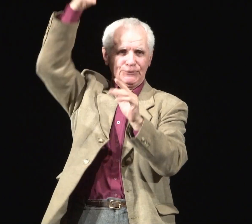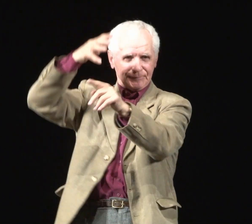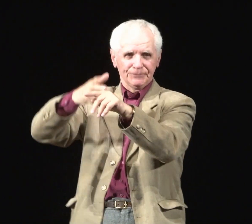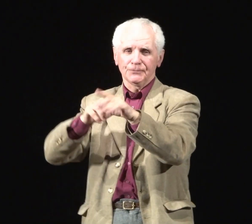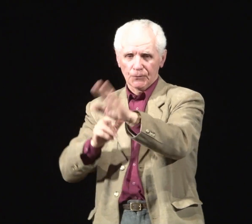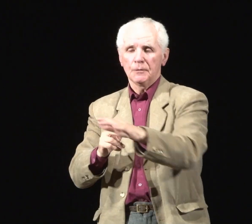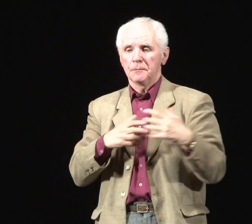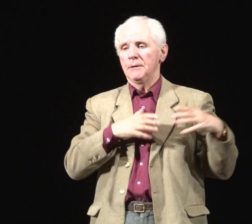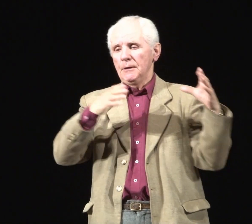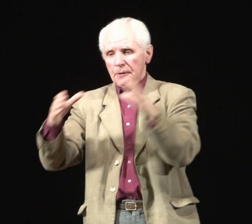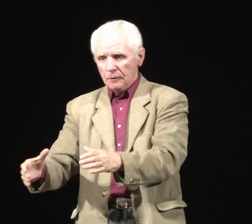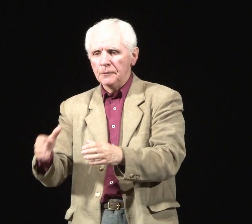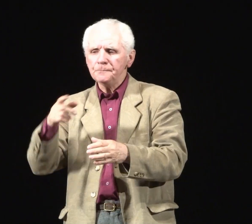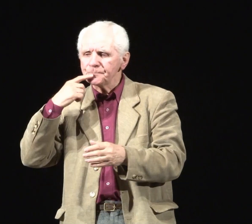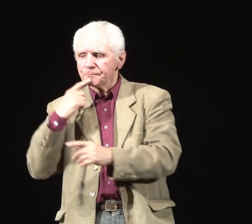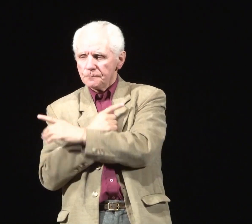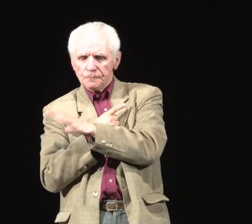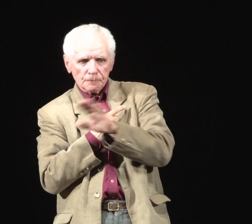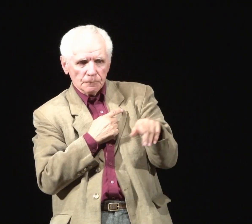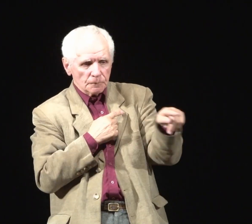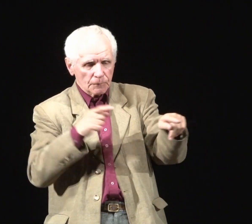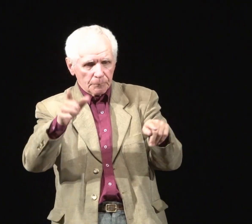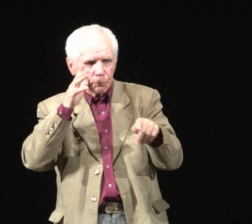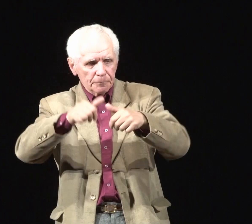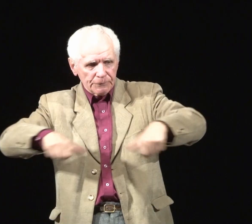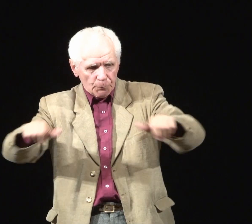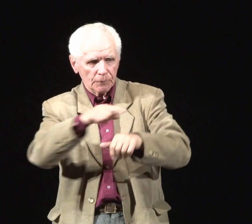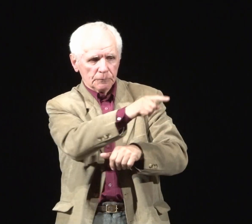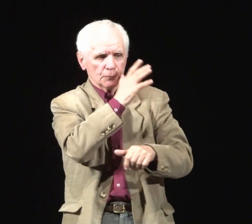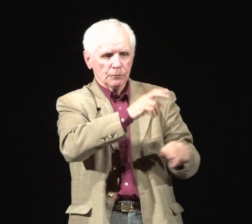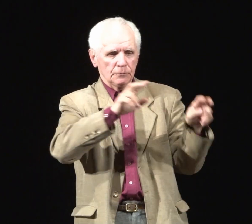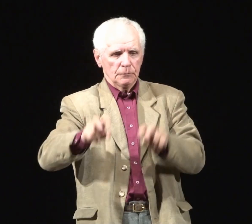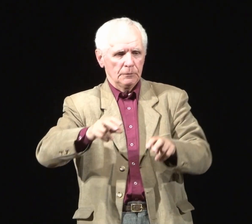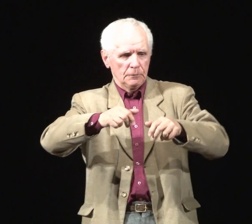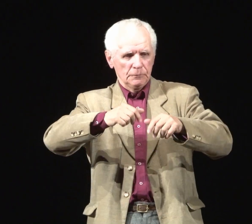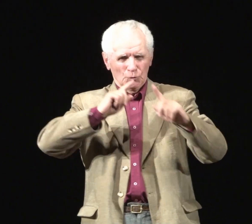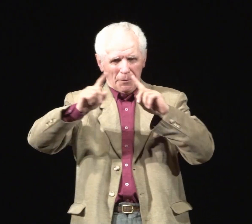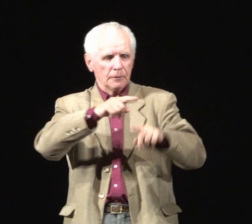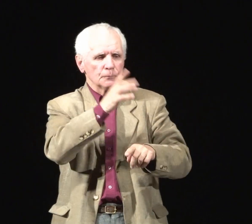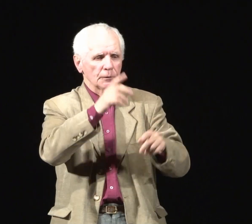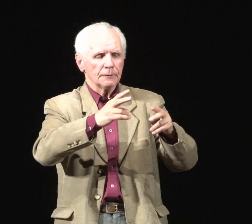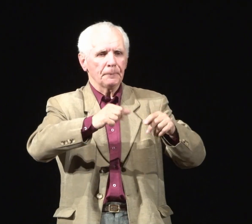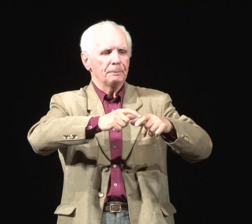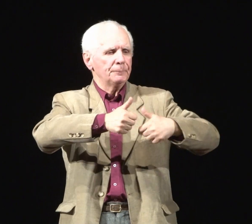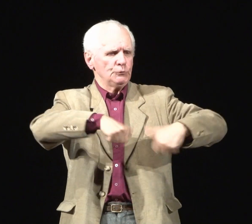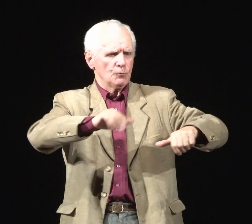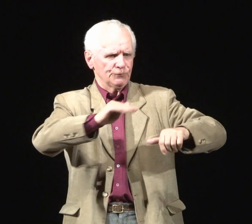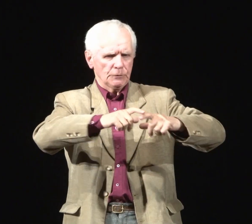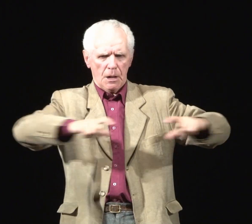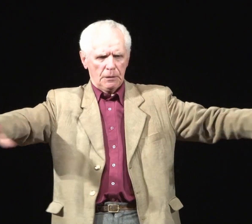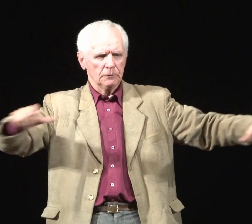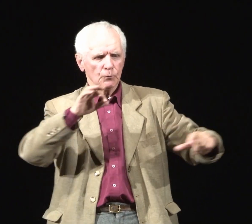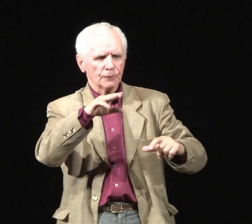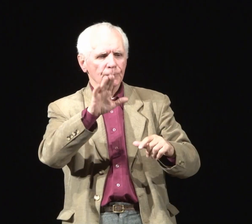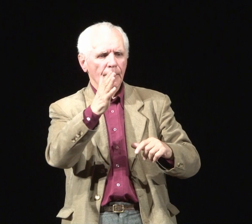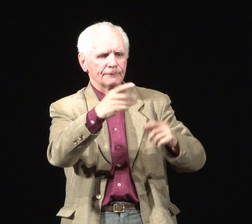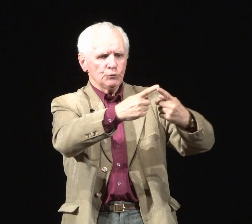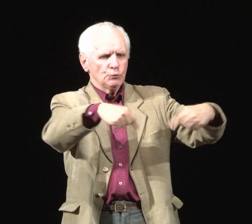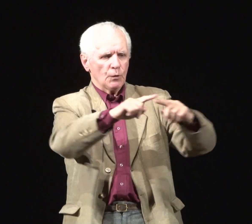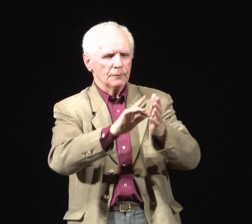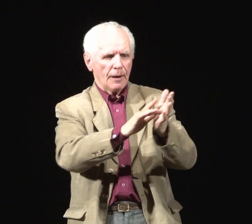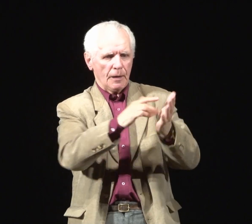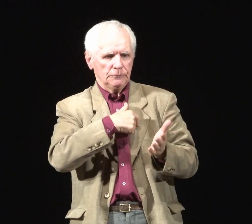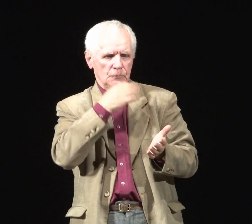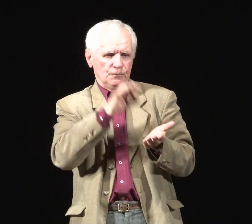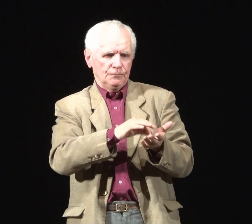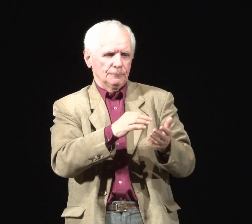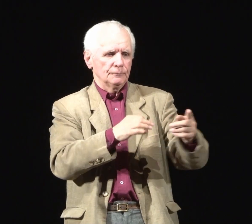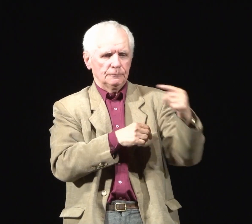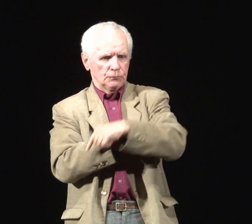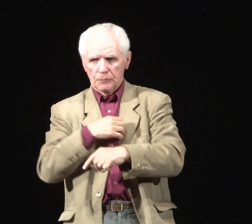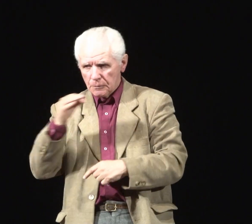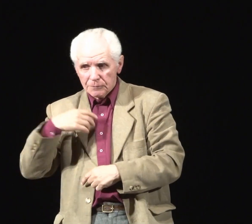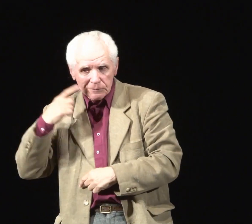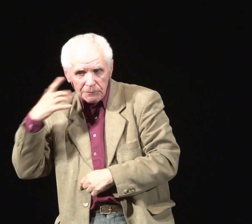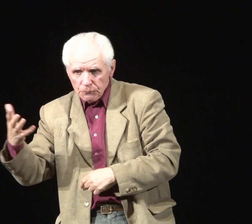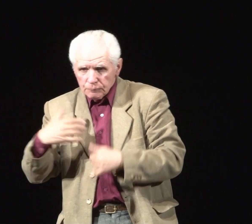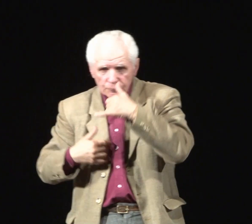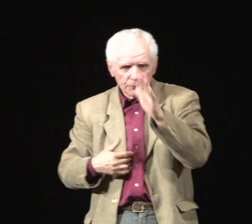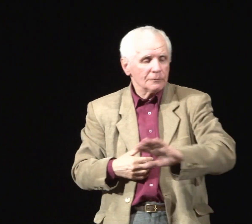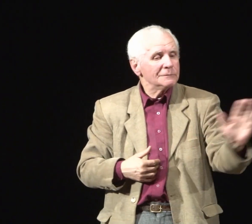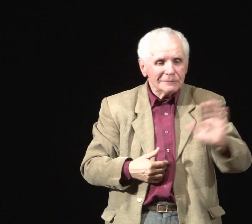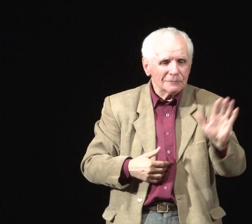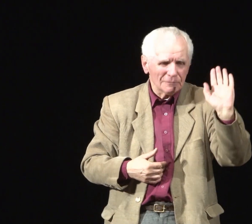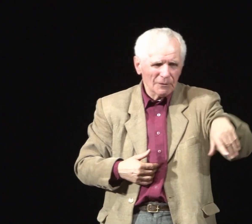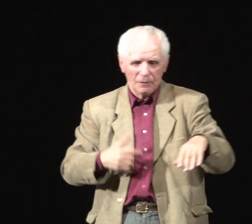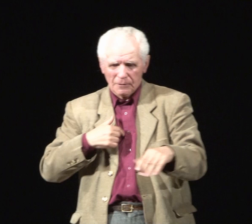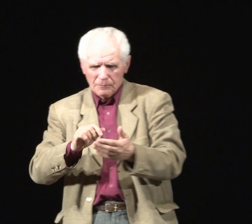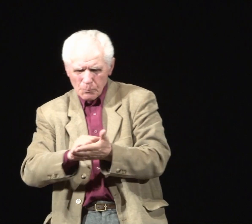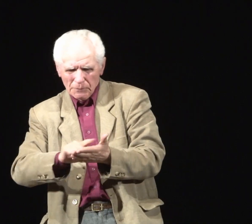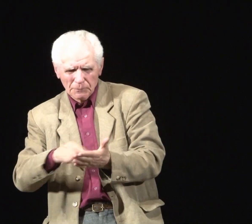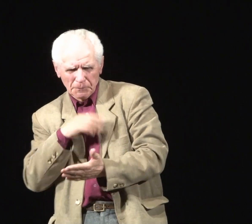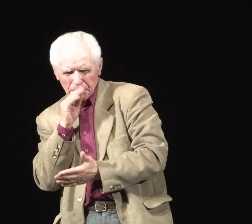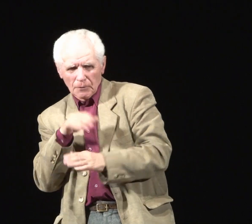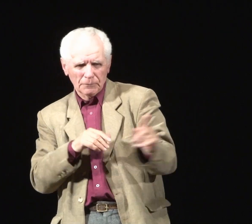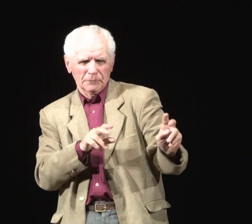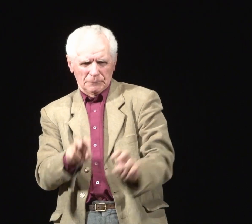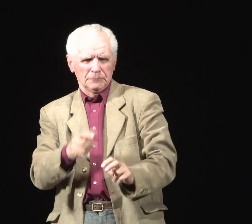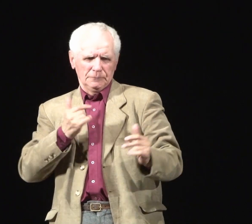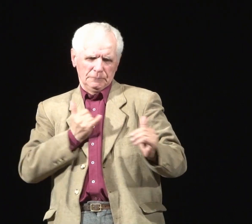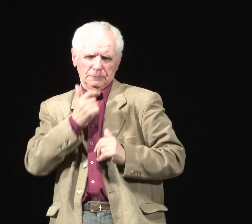Мне сказали - ты будешь сидеть за главным столом, в президиуме, я - я не слышу, не могу. Они - ничего, ничего, все будет нормально